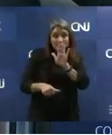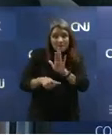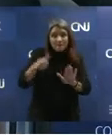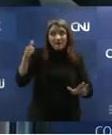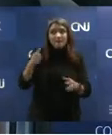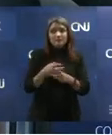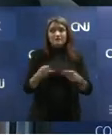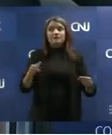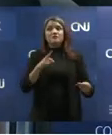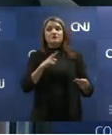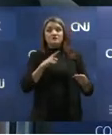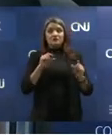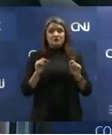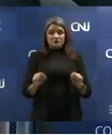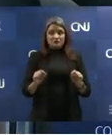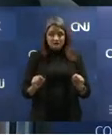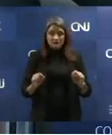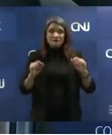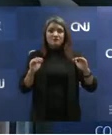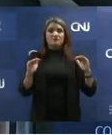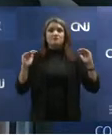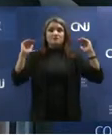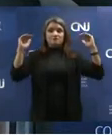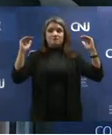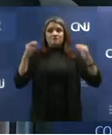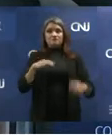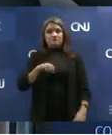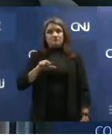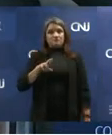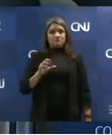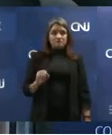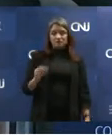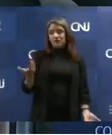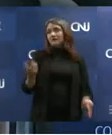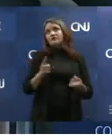da superioridade numérica seja por vacância, seja por criação de novas vagas,